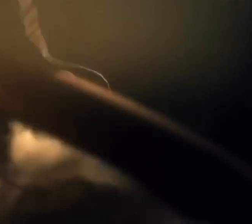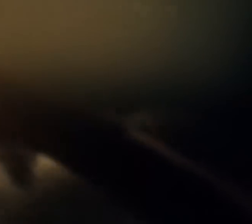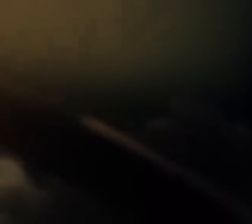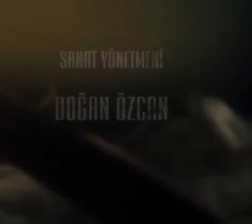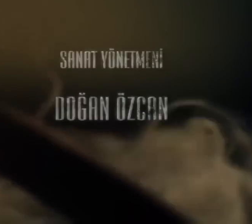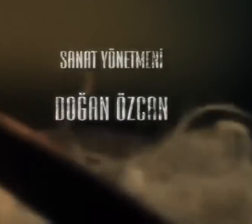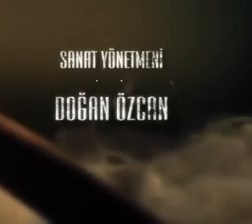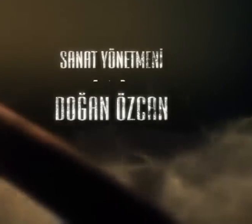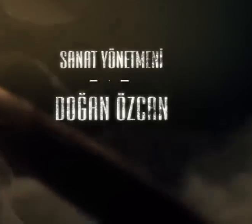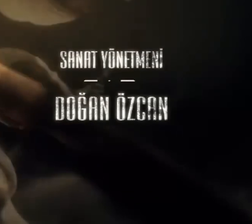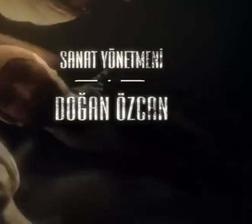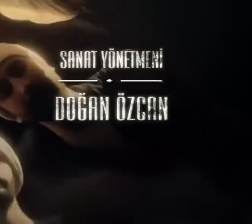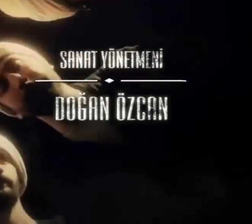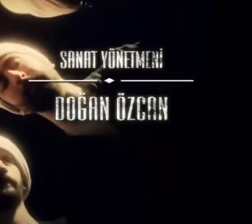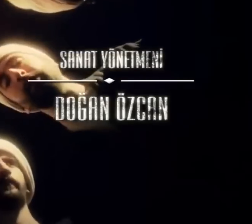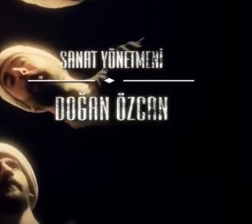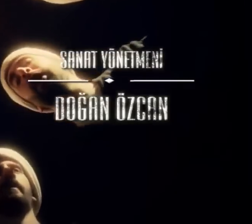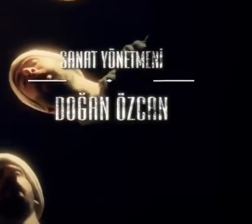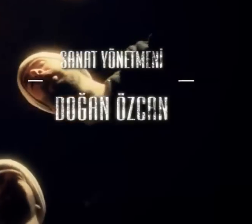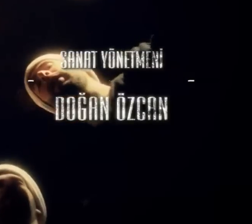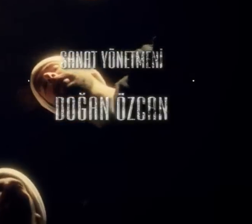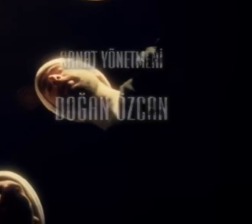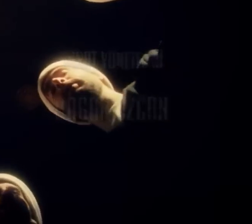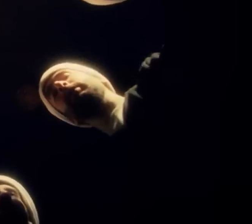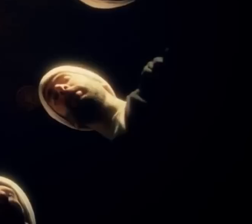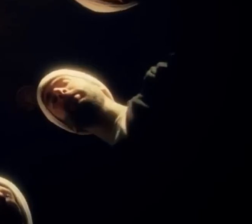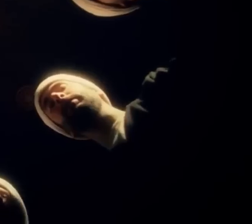(Müzik - Jenerik)